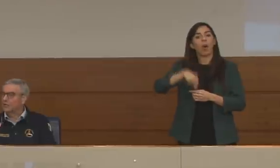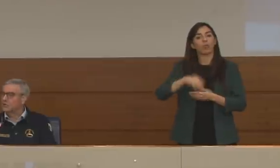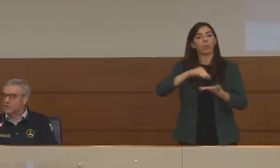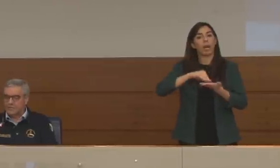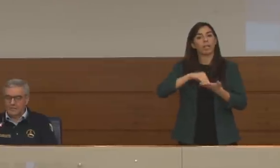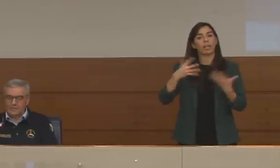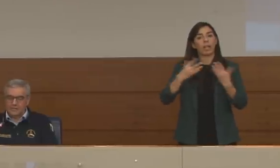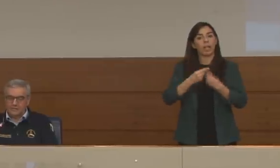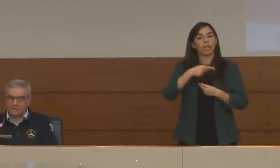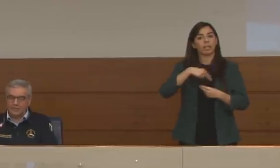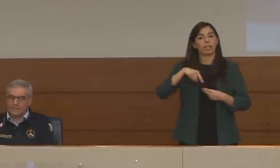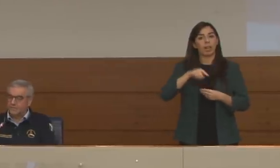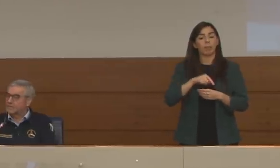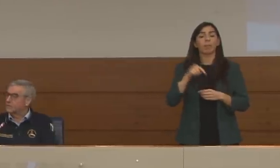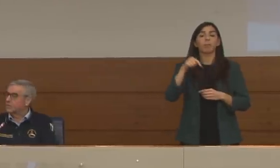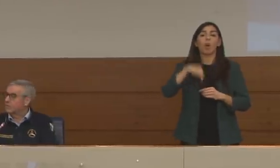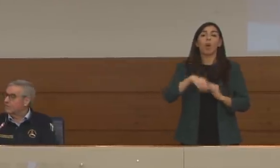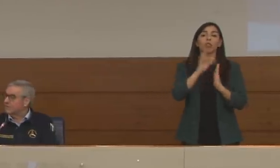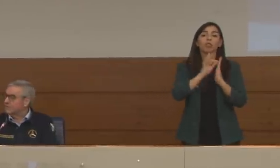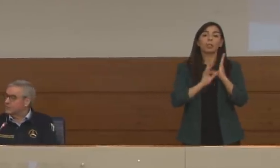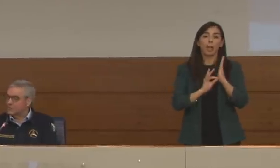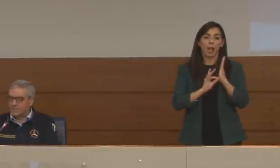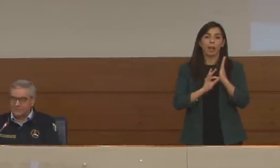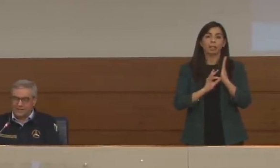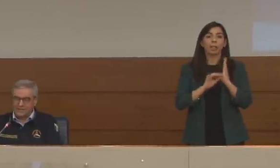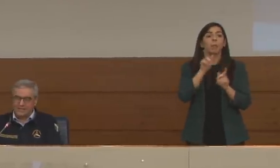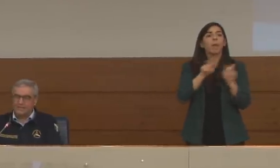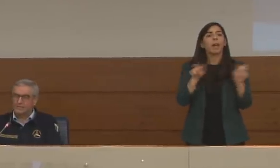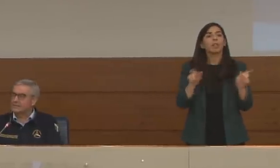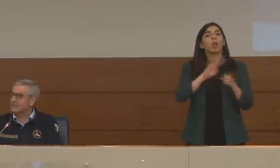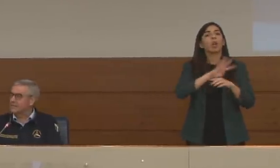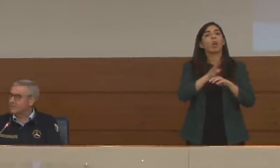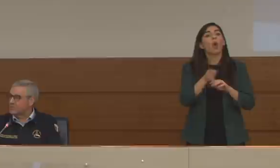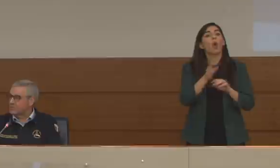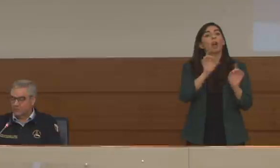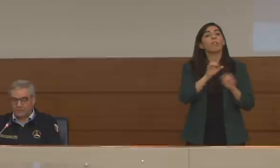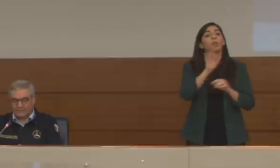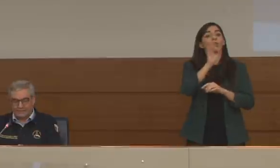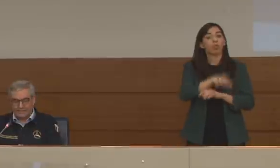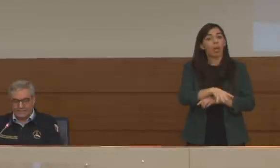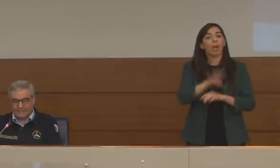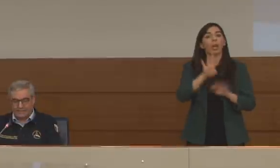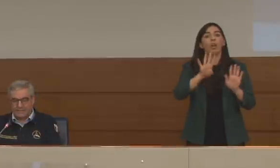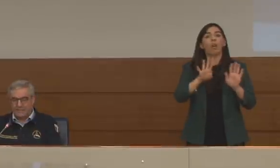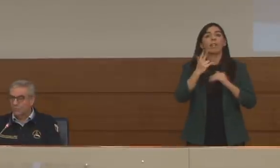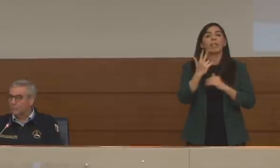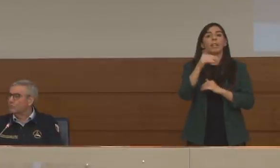Ad oggi il totale delle persone attualmente positive è di 93.187,